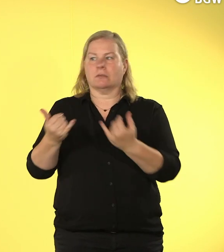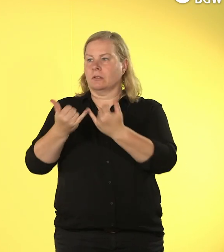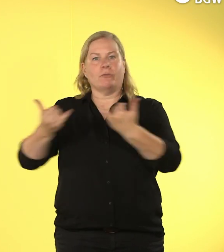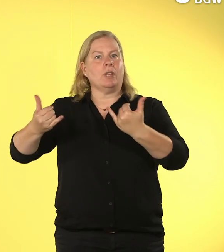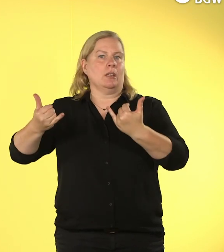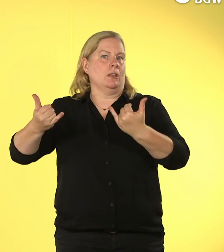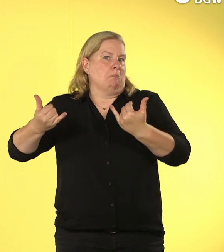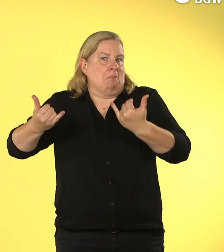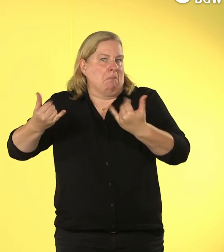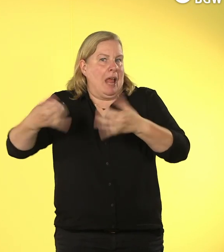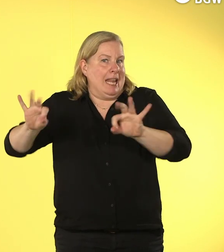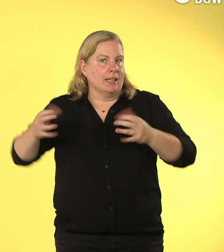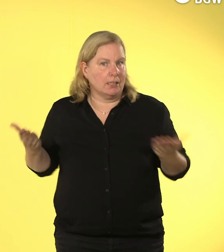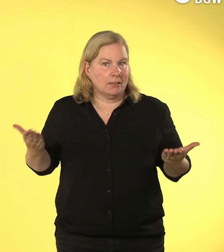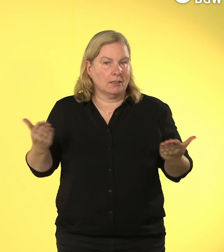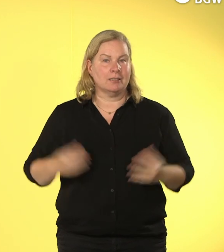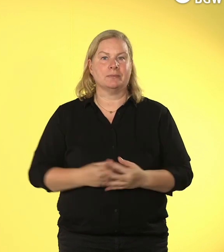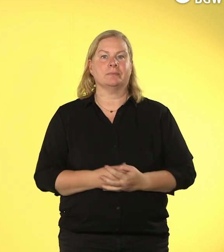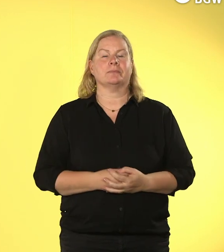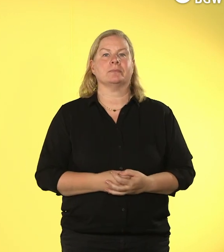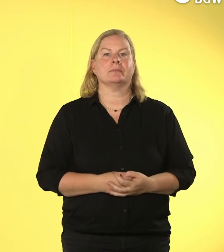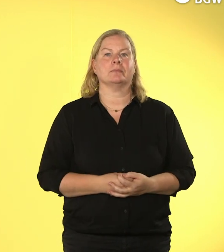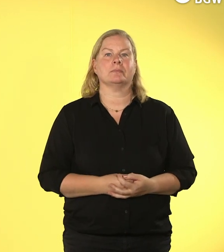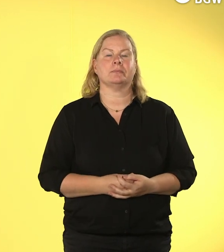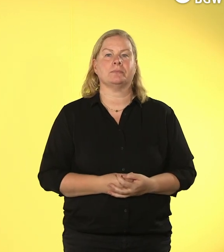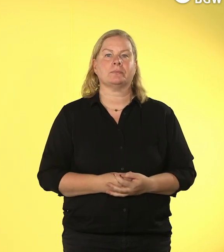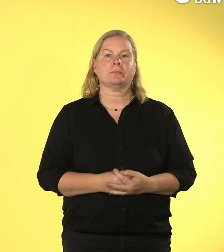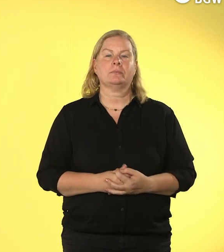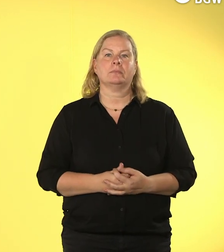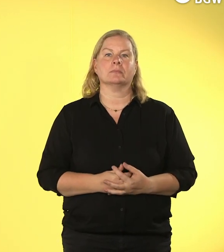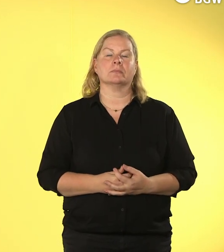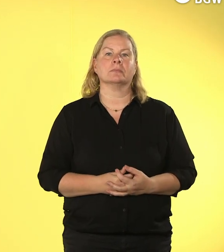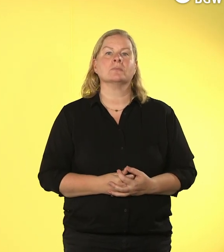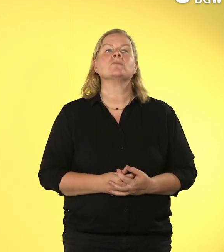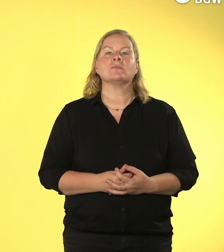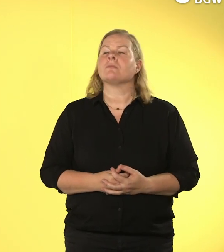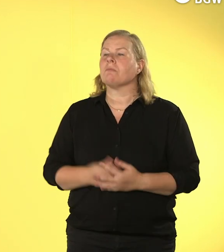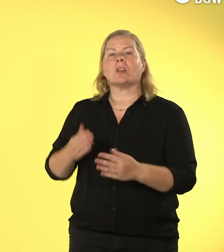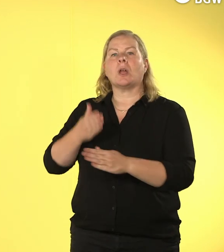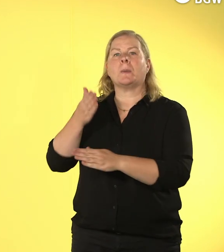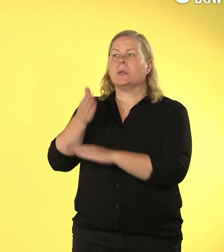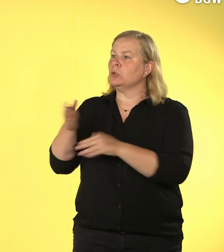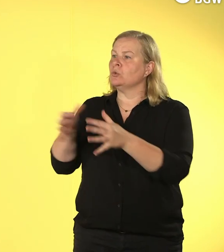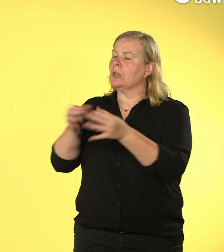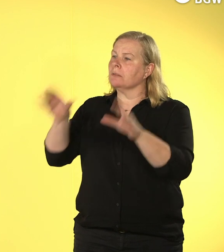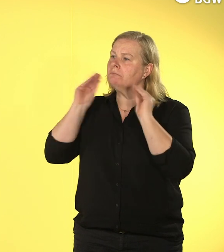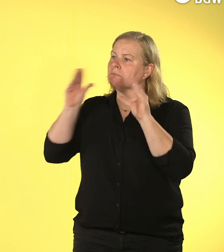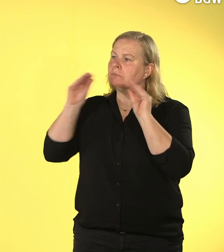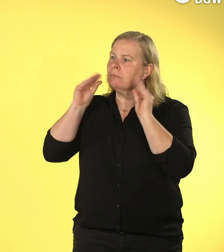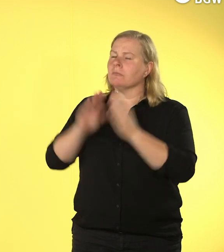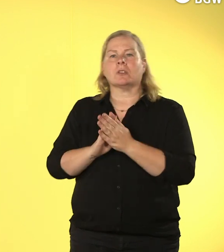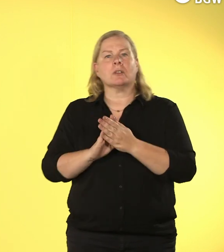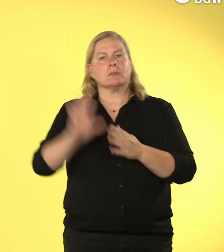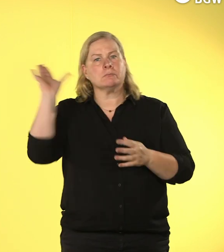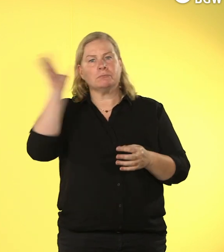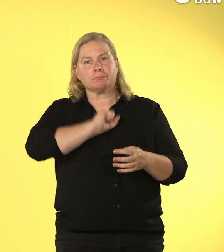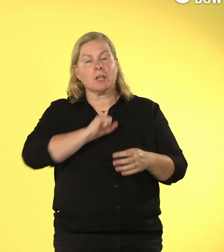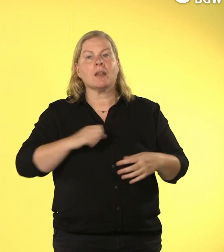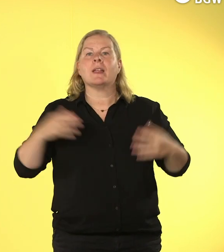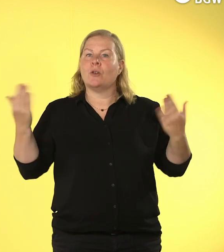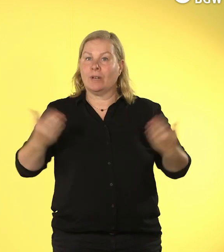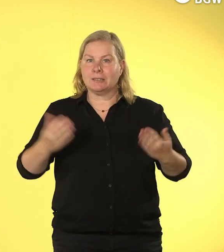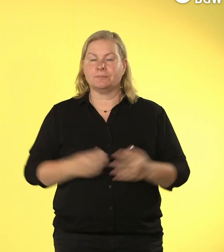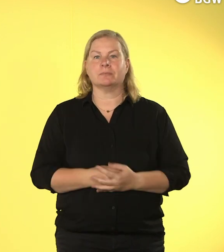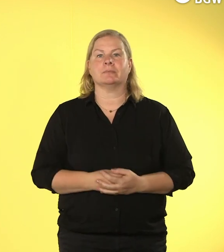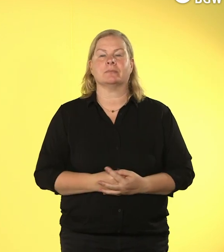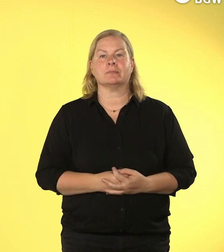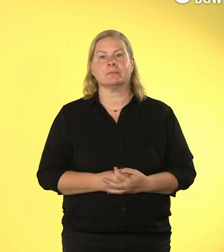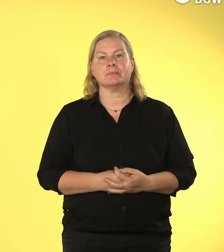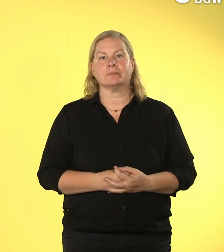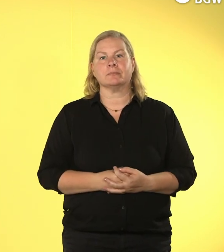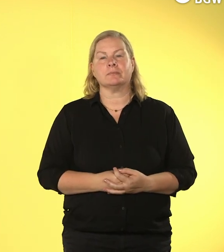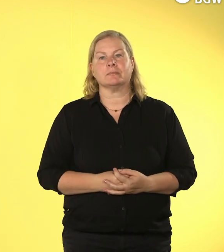Die Hauptkenntnisse, die ich daraus gezogen habe ...